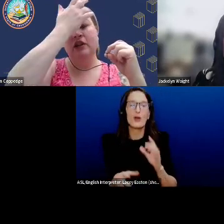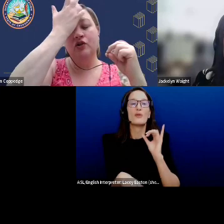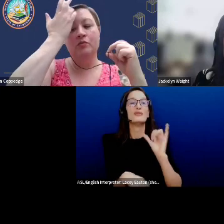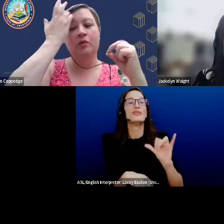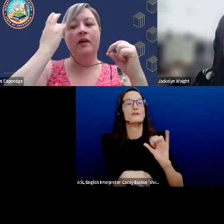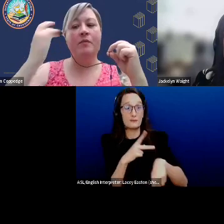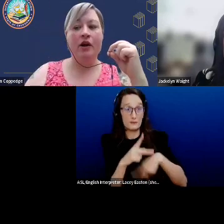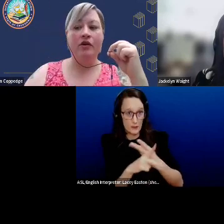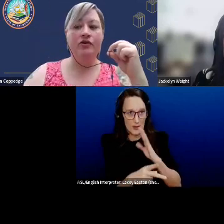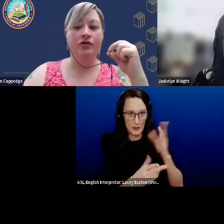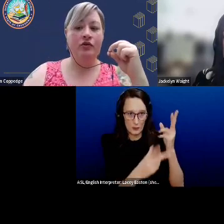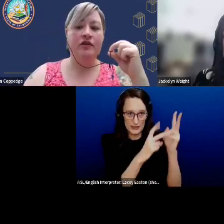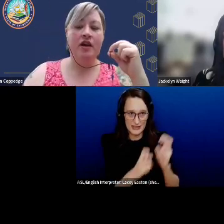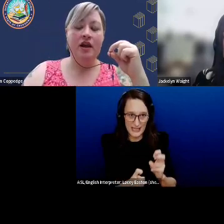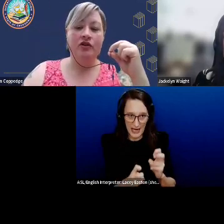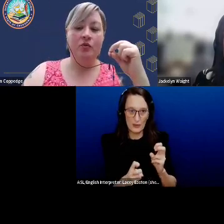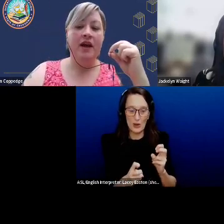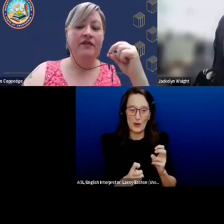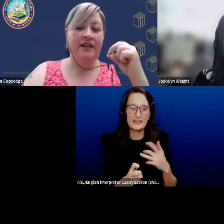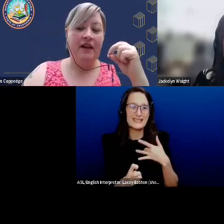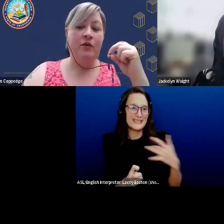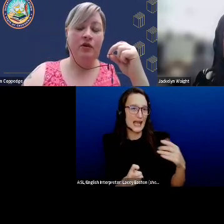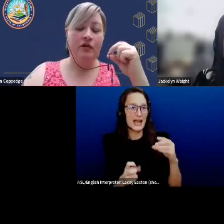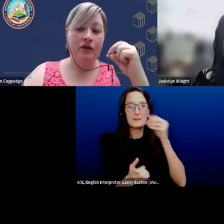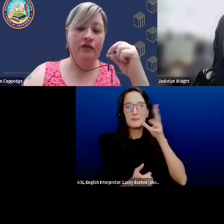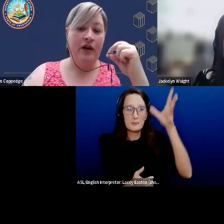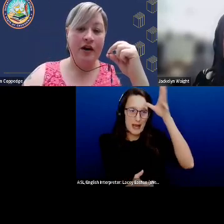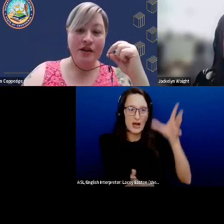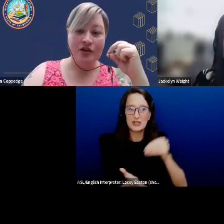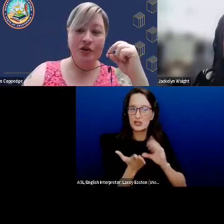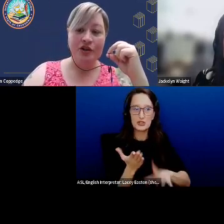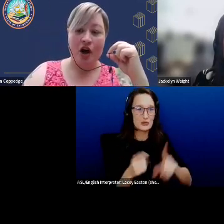por lo general, no es utilizable por los padres ni los estudiantes. Tenemos personal que convertirá el archivo a